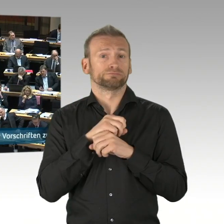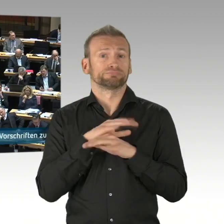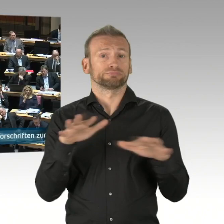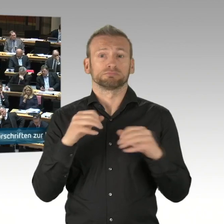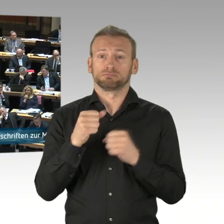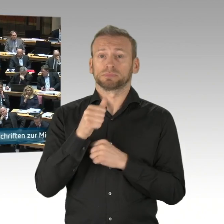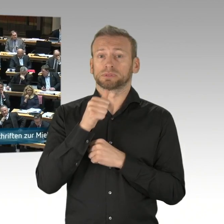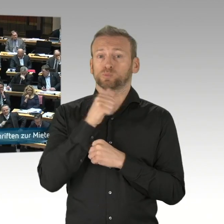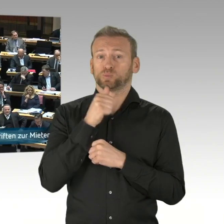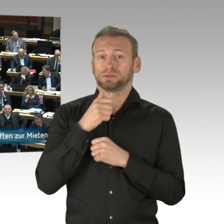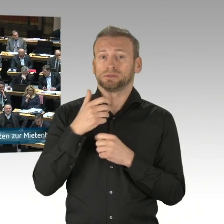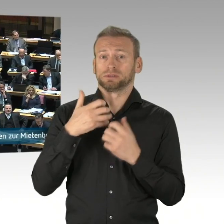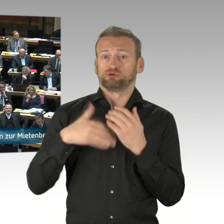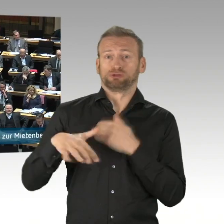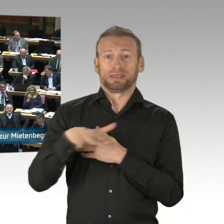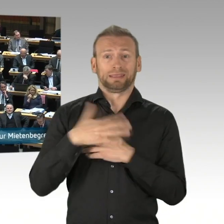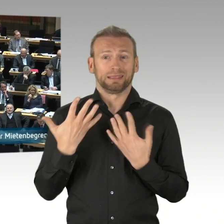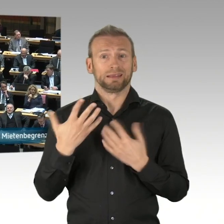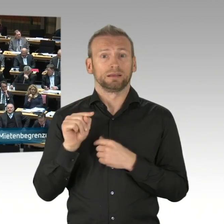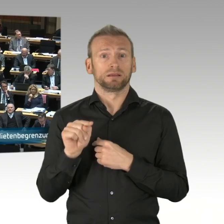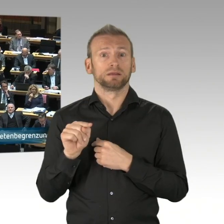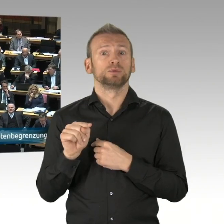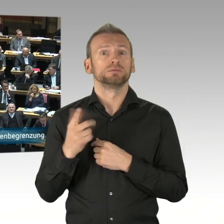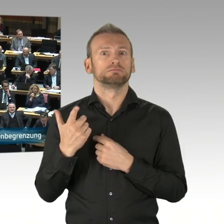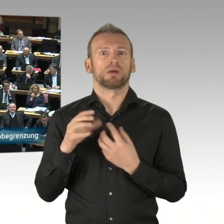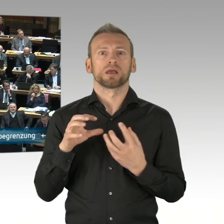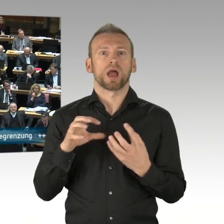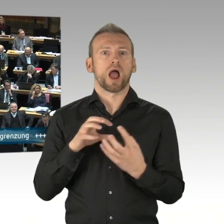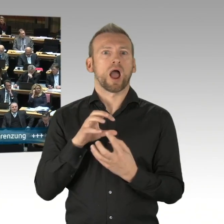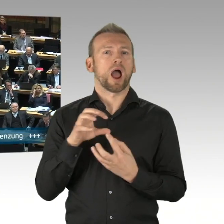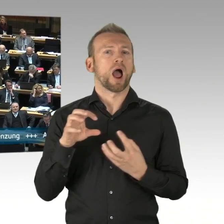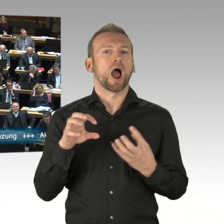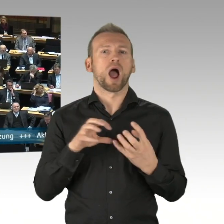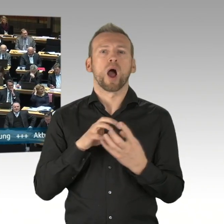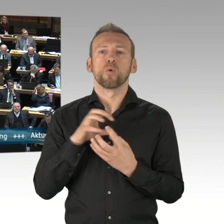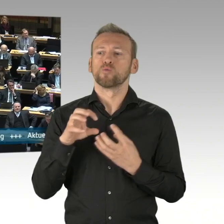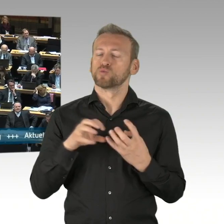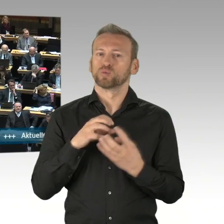Rechtsfrieden zwischen Mieterinnen und Mietern und Vermietern und Vermieterinnen.